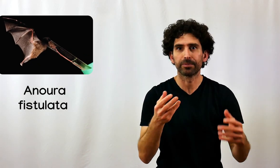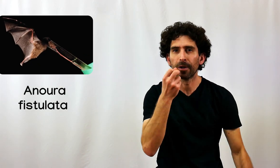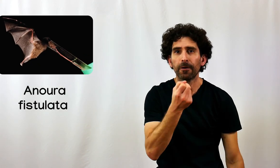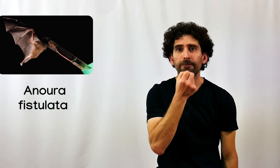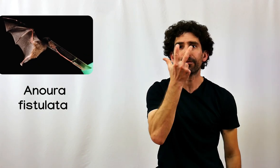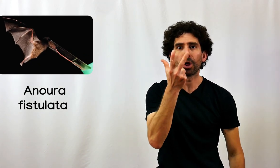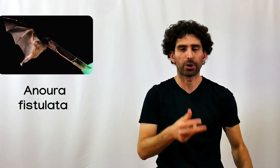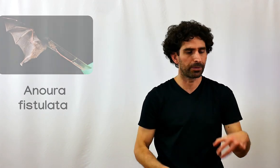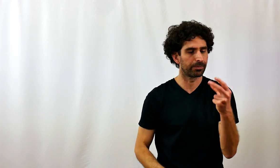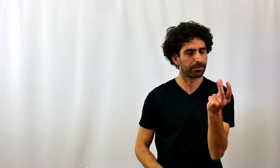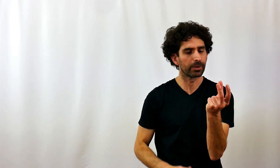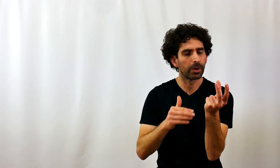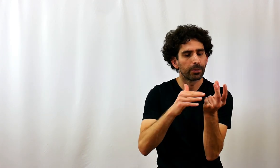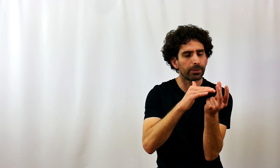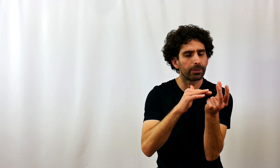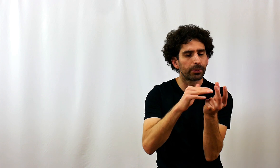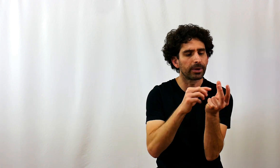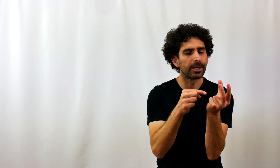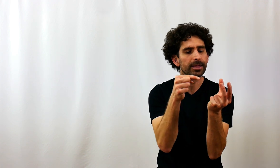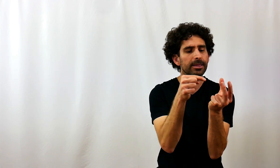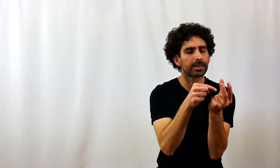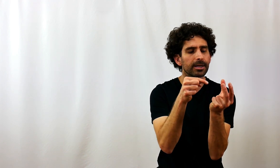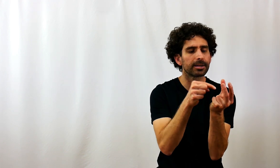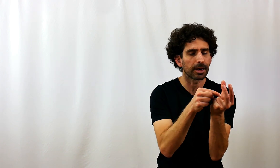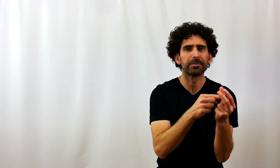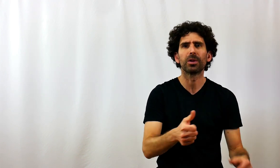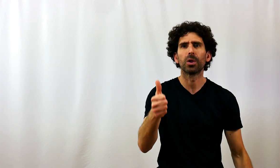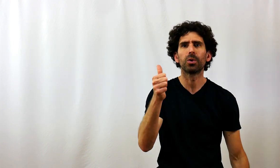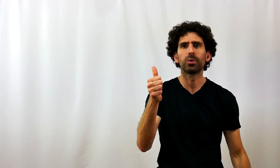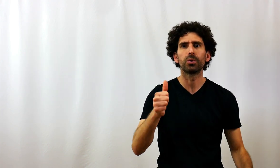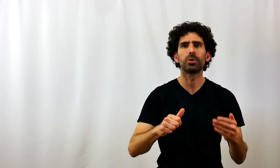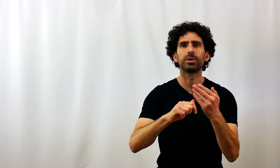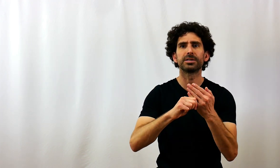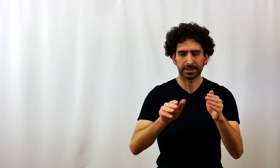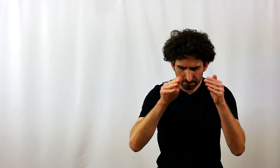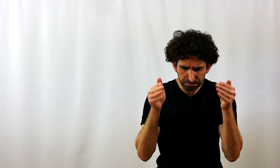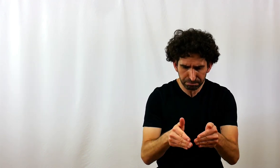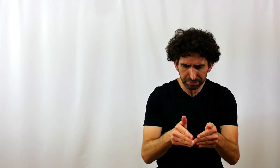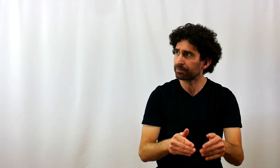Le nectar d'une seule espèce de fleur.